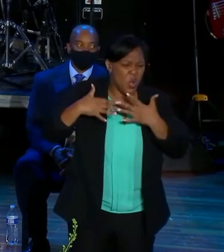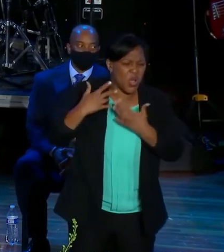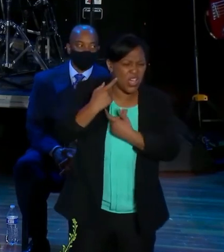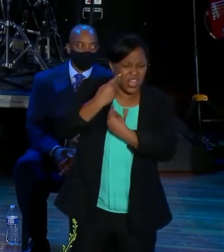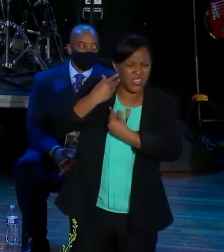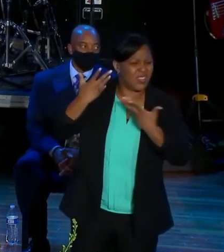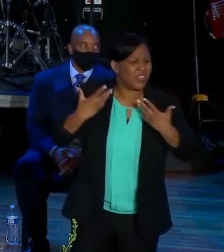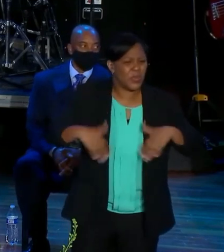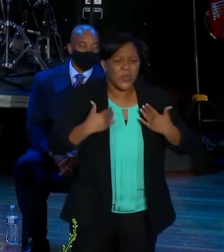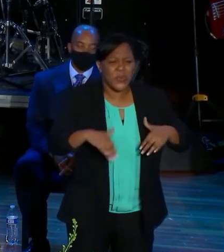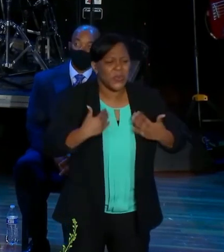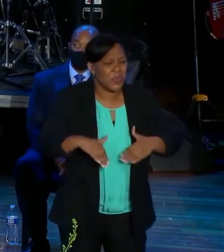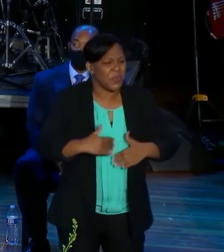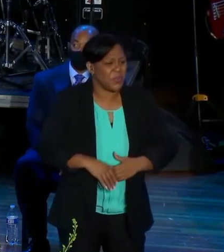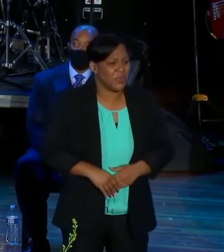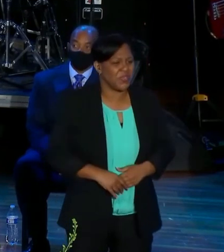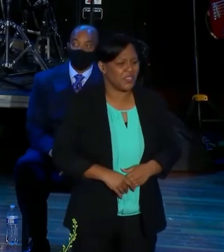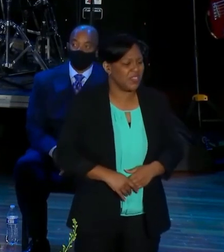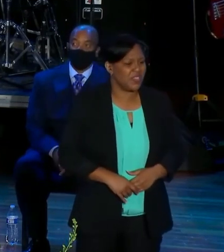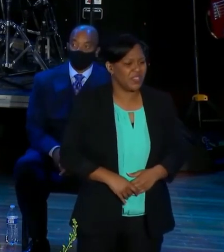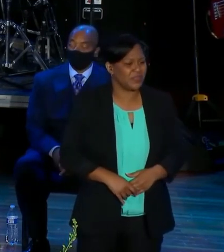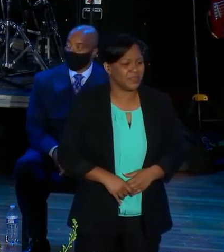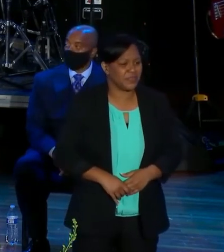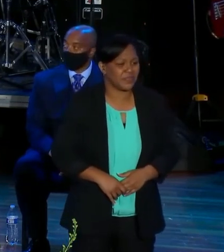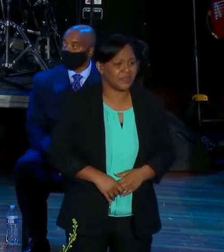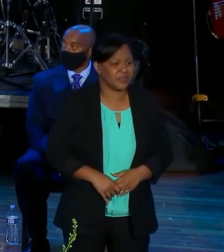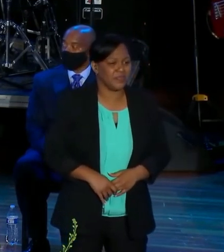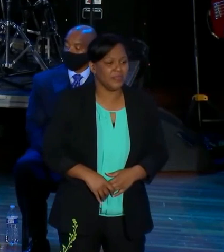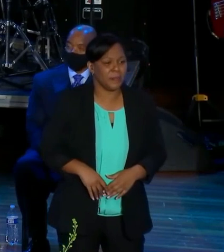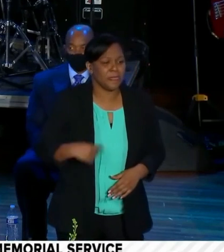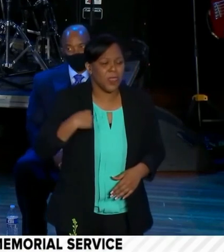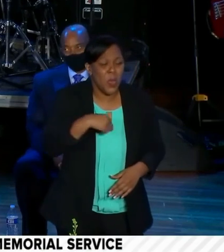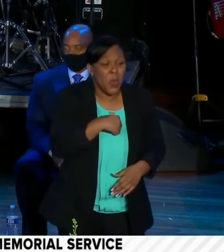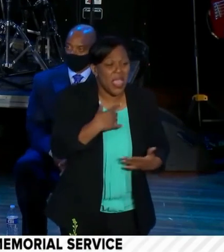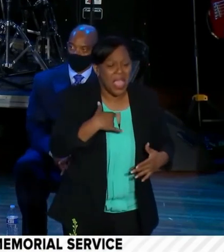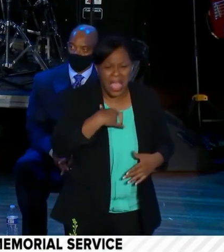Vi var klokare än de underfinansierade skolor som ni satte oss i